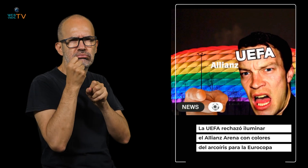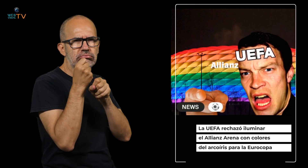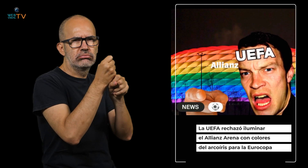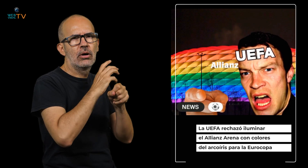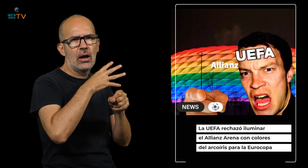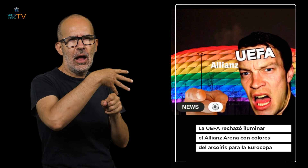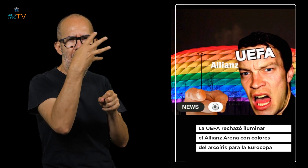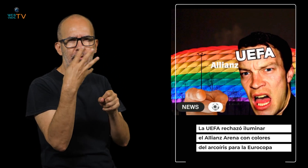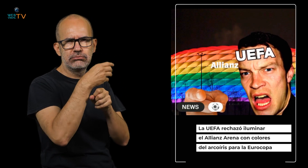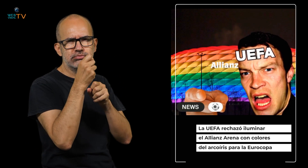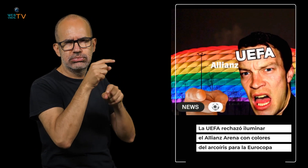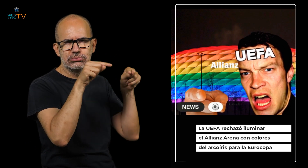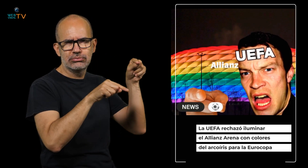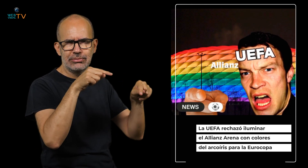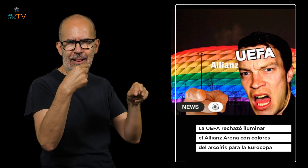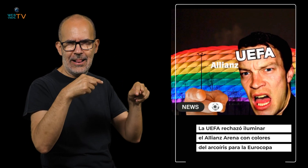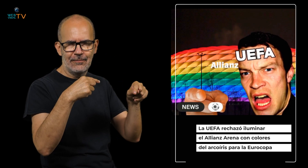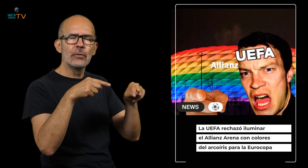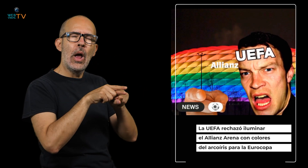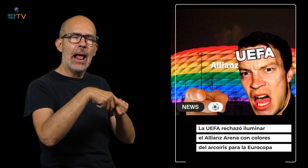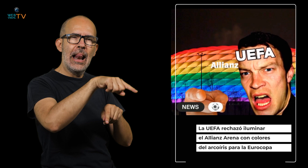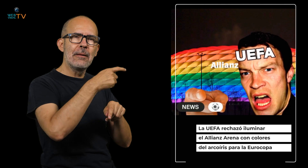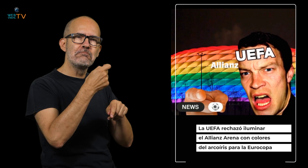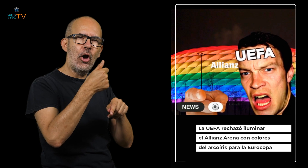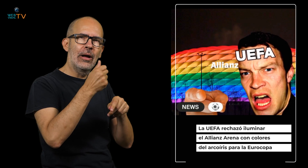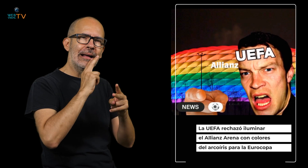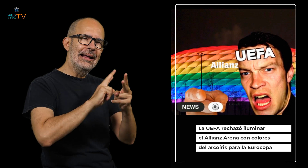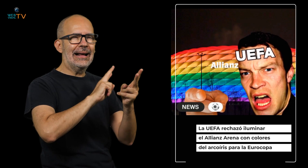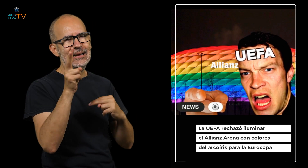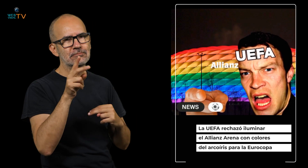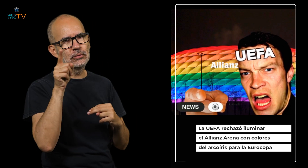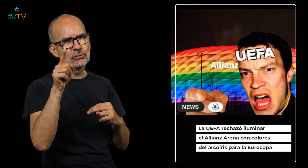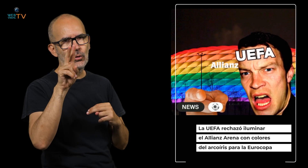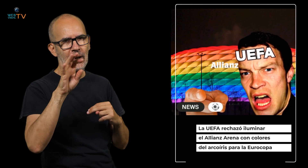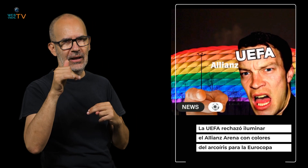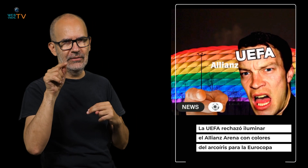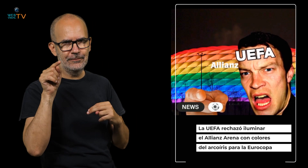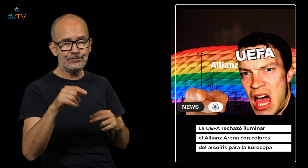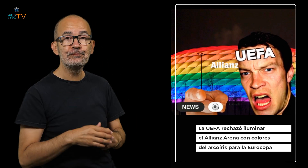decidieron llevar ellos mismos banderas LGTBI+ y llenar el estadio de colores.